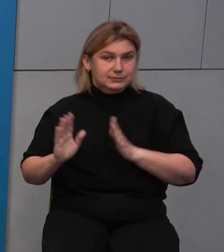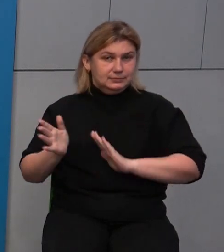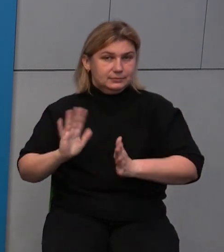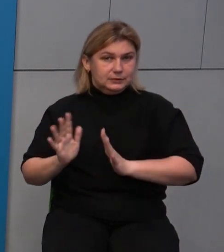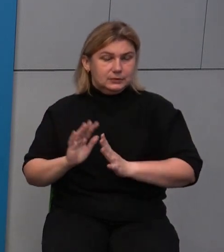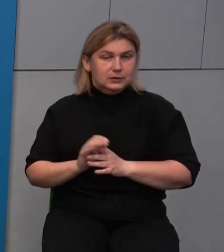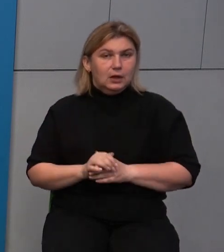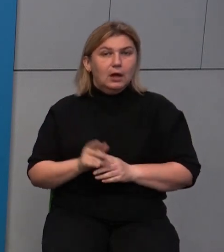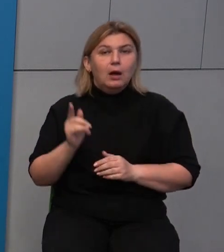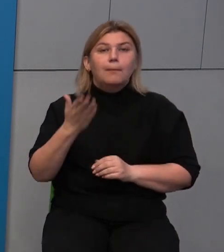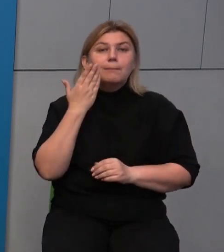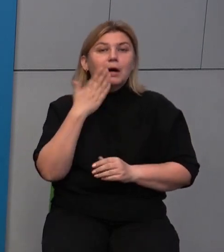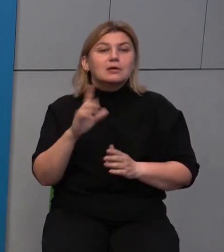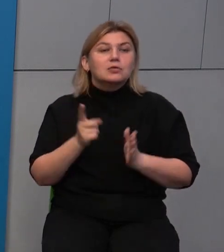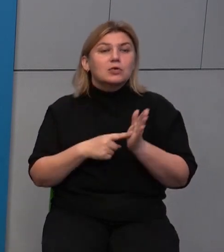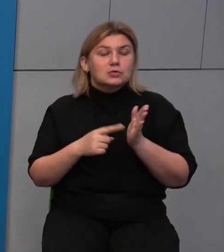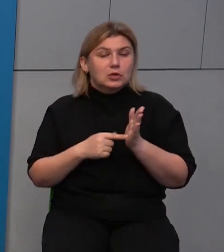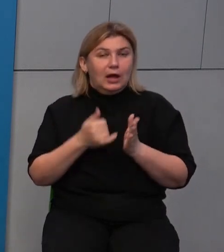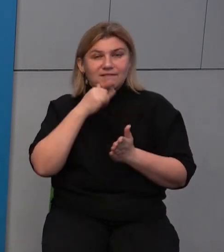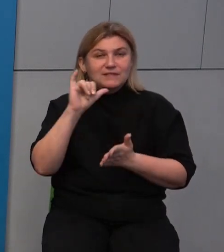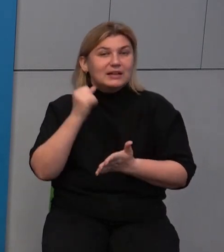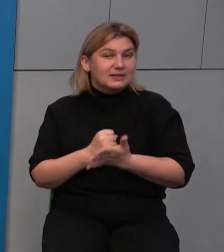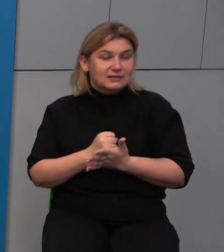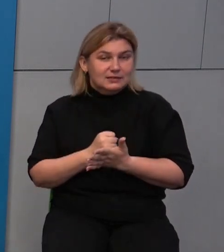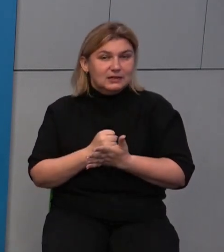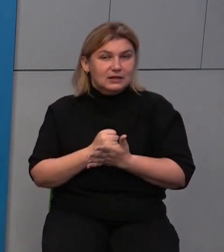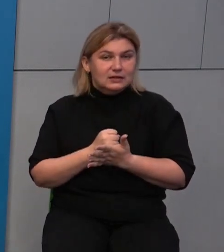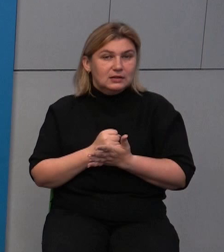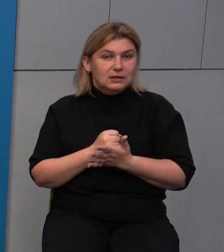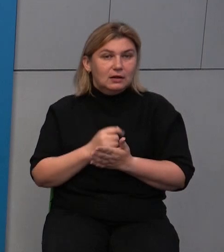On bardzo często nawet w listach nie odpowiada wprost na pytanie,